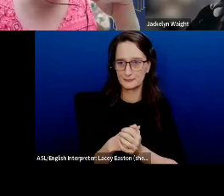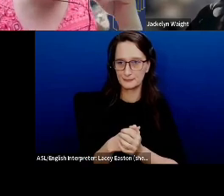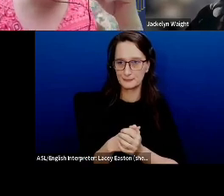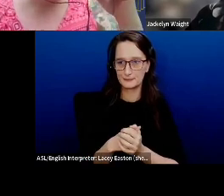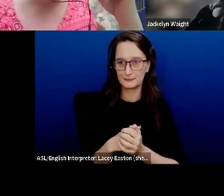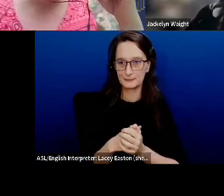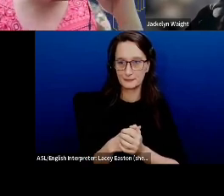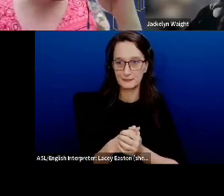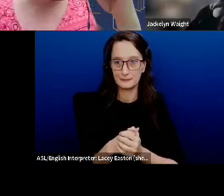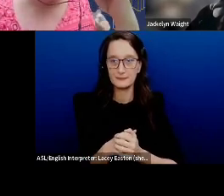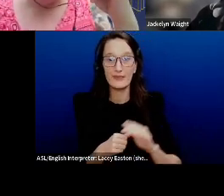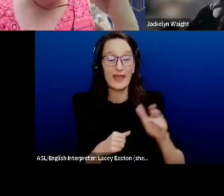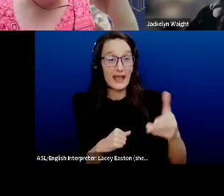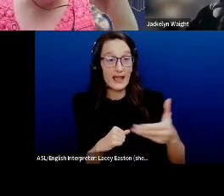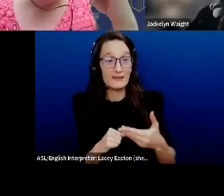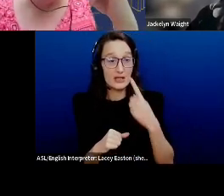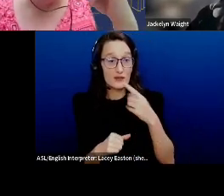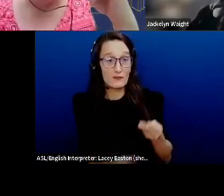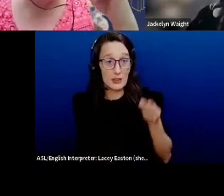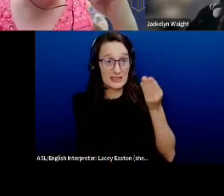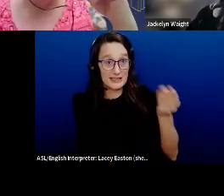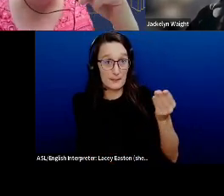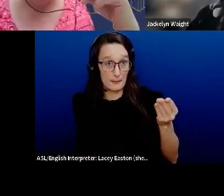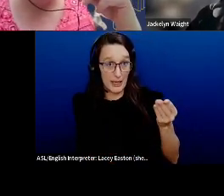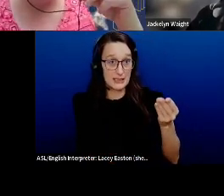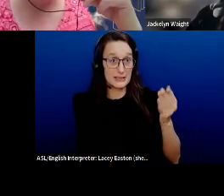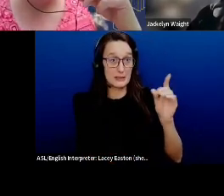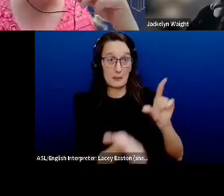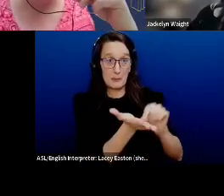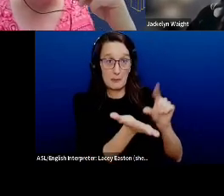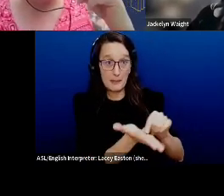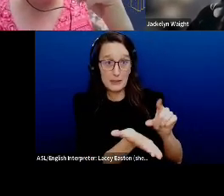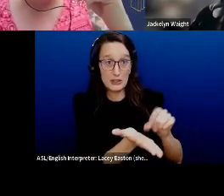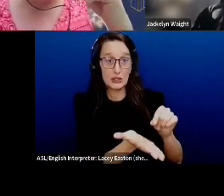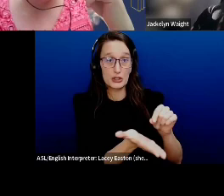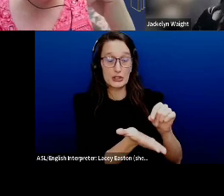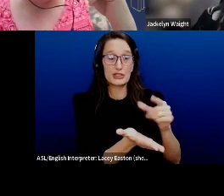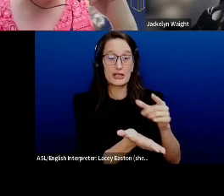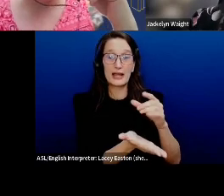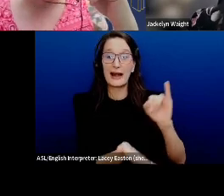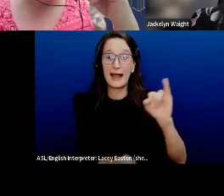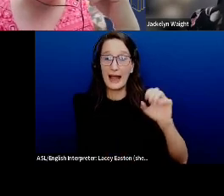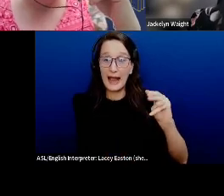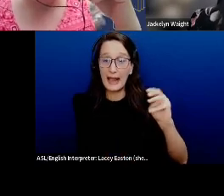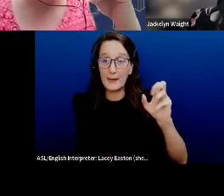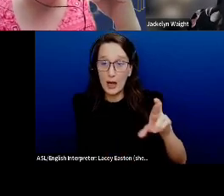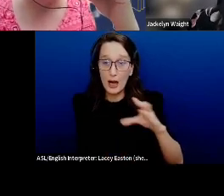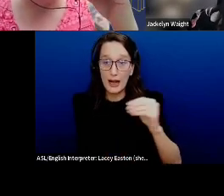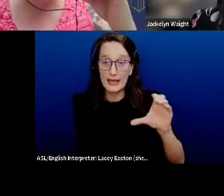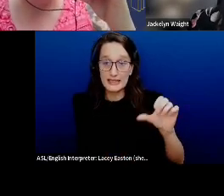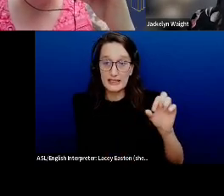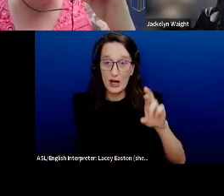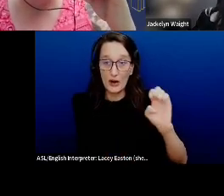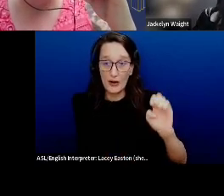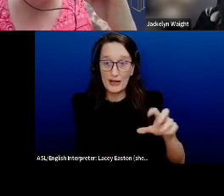La invitación para presentar las normas de adopción de las editoriales y las reglas de adopción de las IMR y las CRA son designadas por la junta estatal